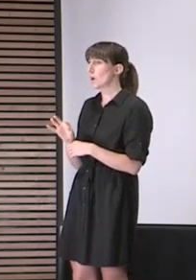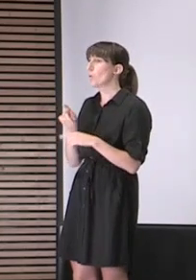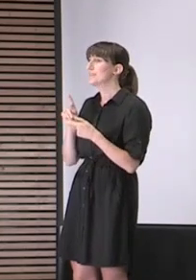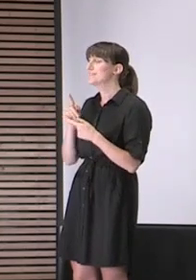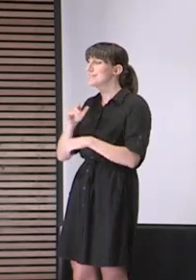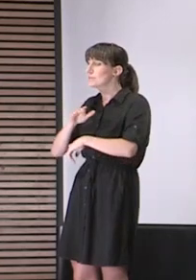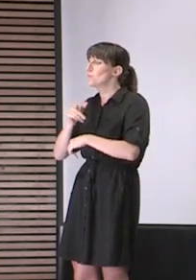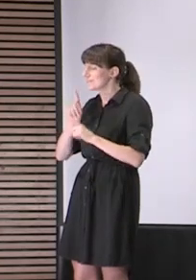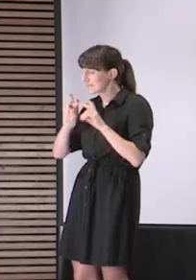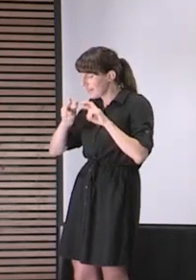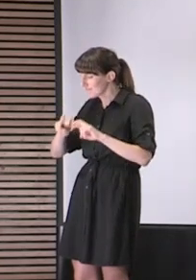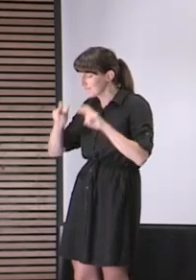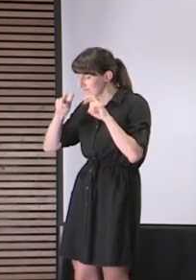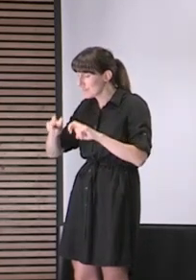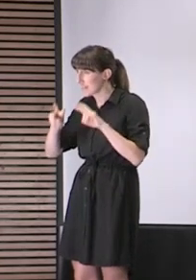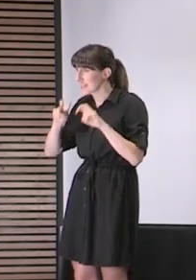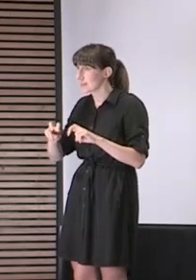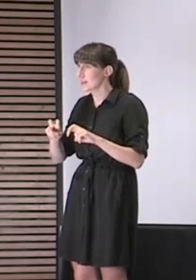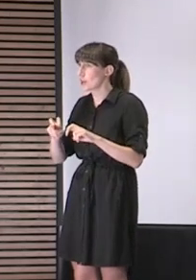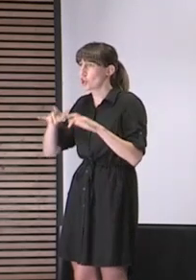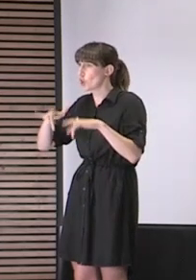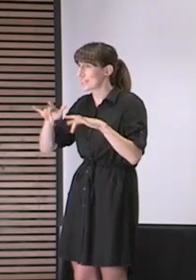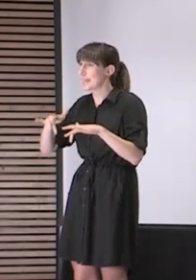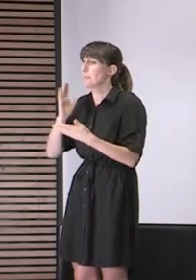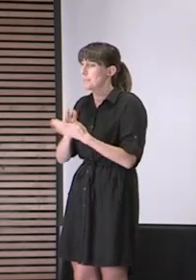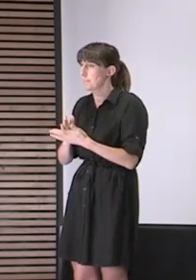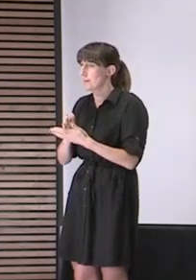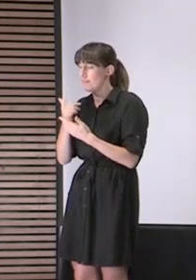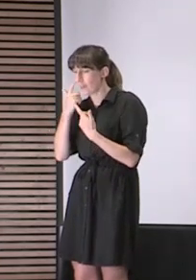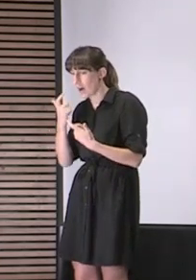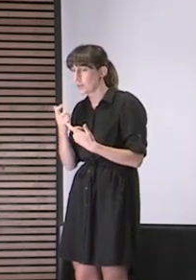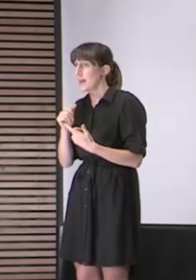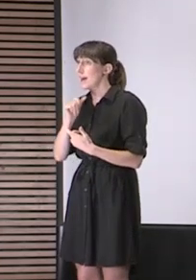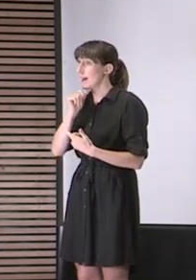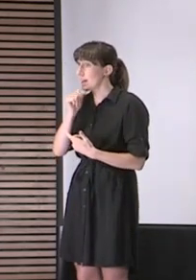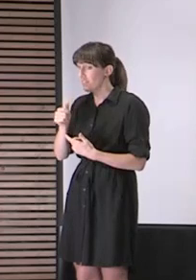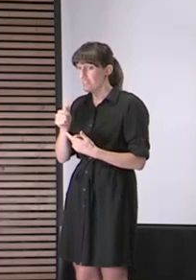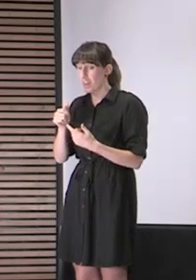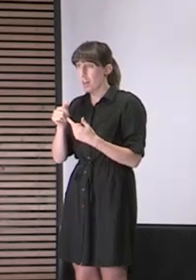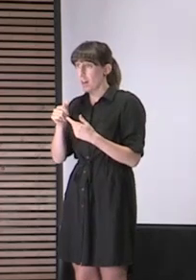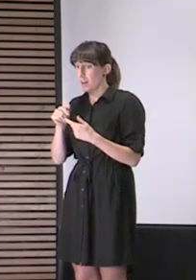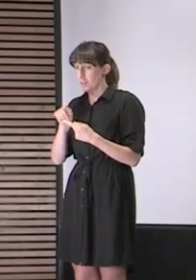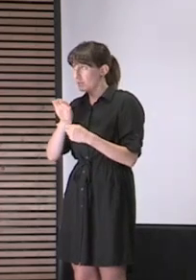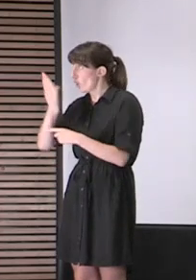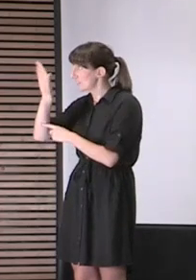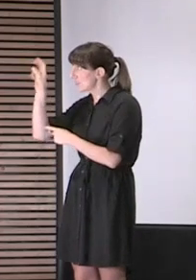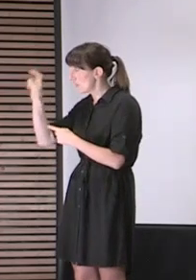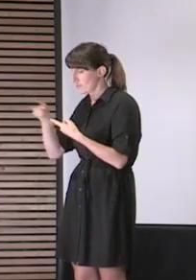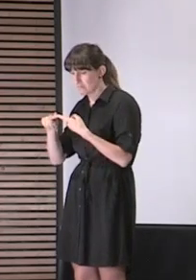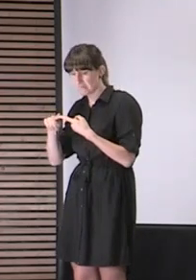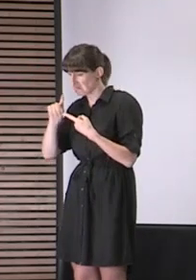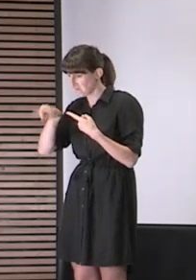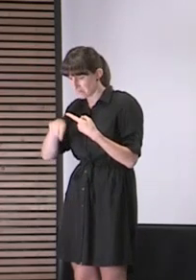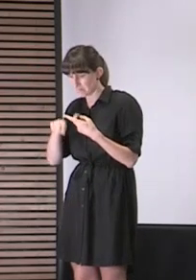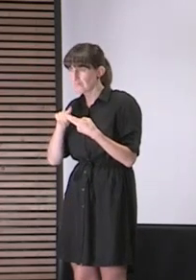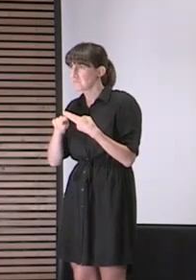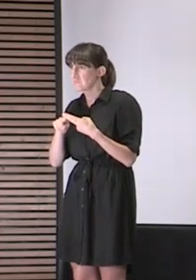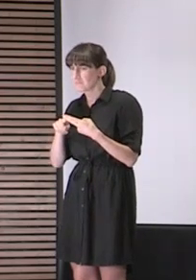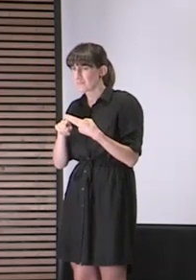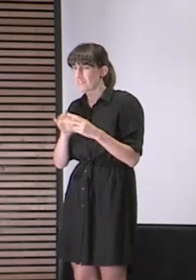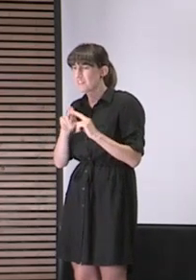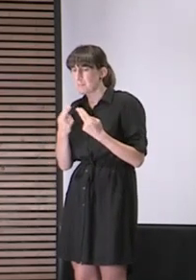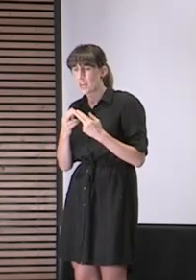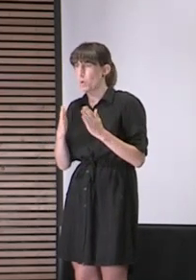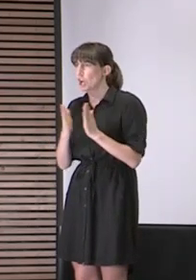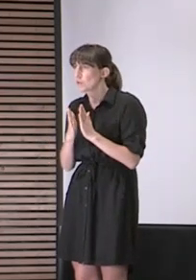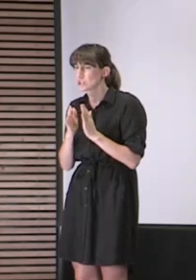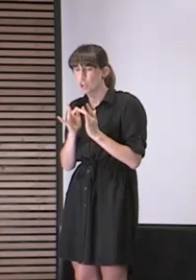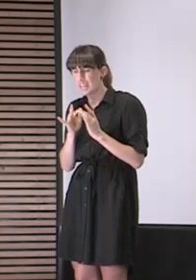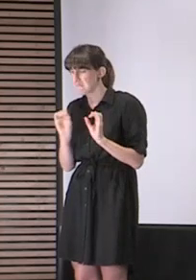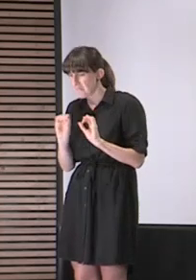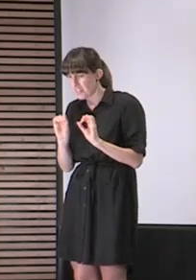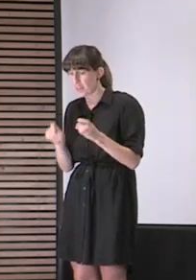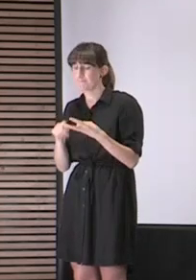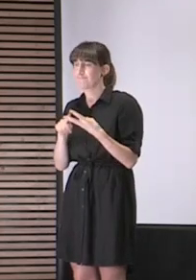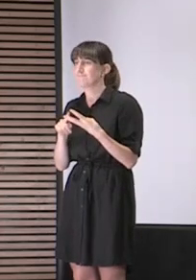por lo que no parece haber